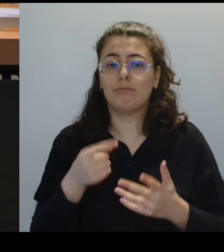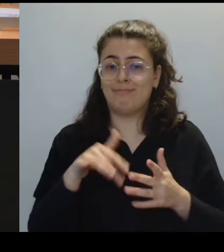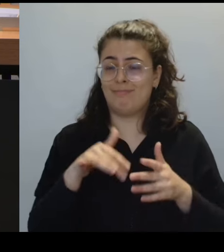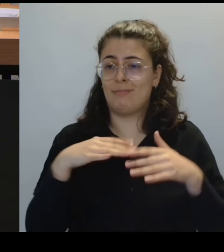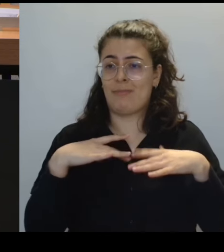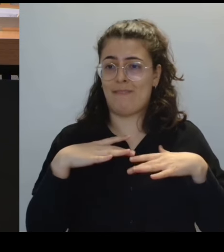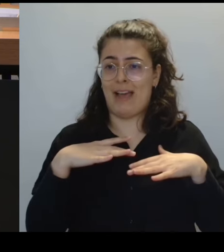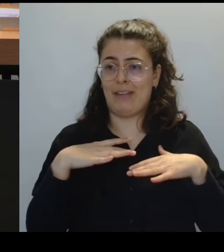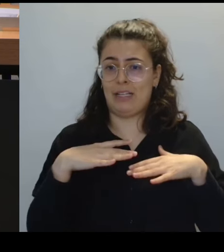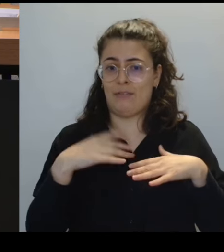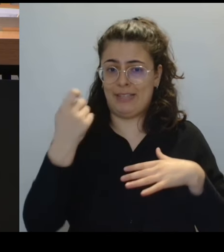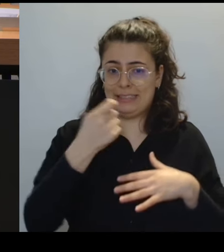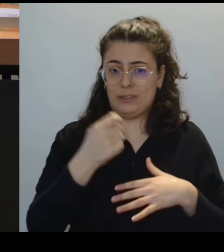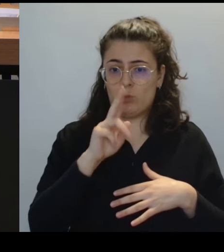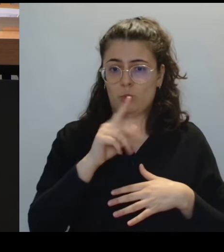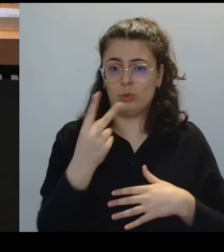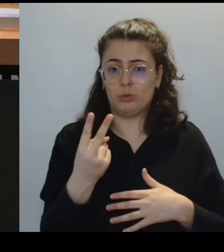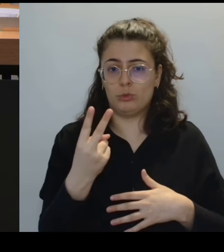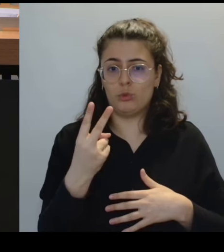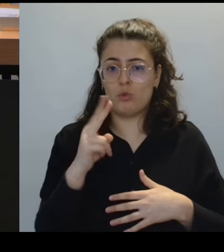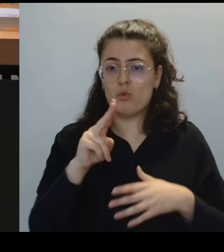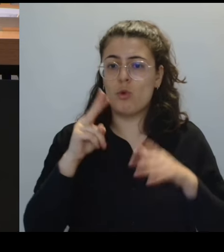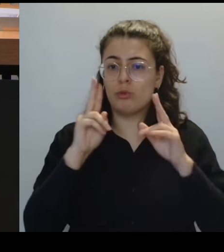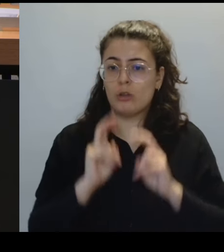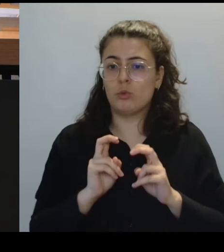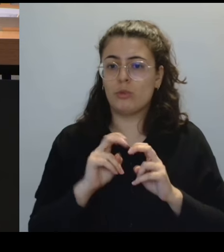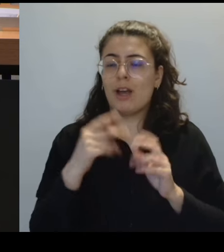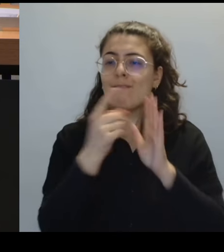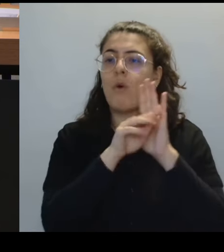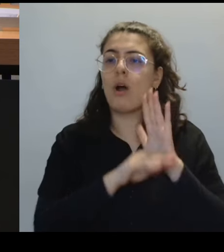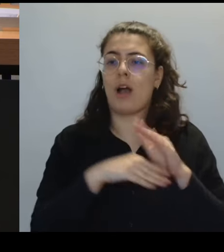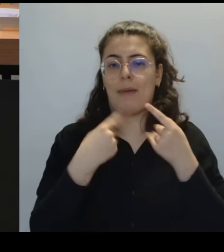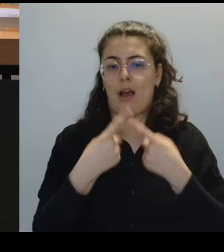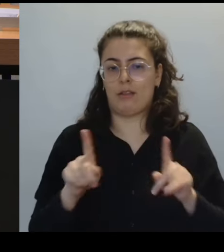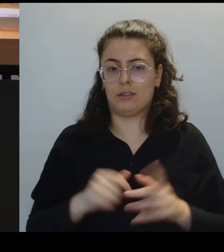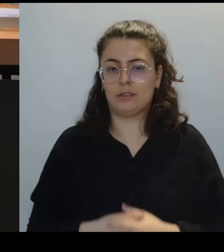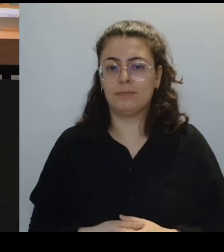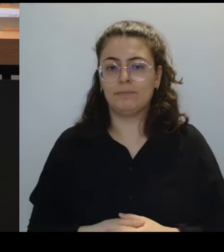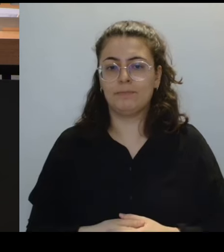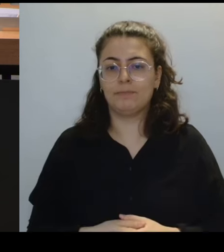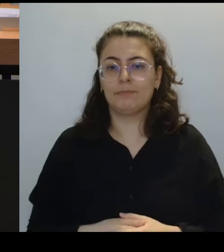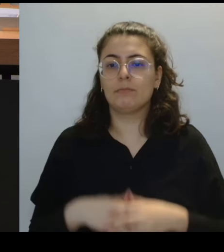Einige Kassen erstatten die Kosten nur bei einigen wenigen Vertragsärzten und eben nicht zwingend beim heimischen Kinderarzt.